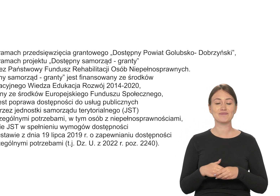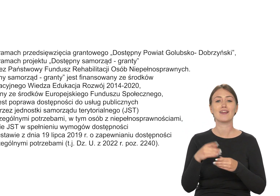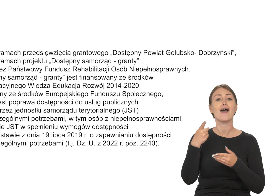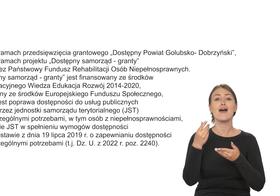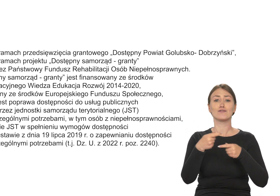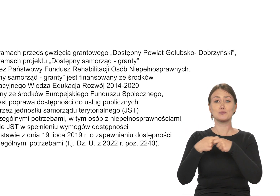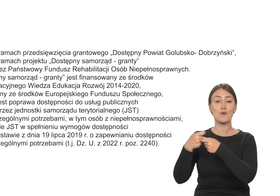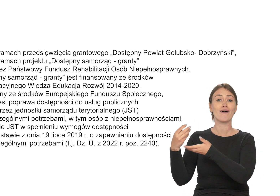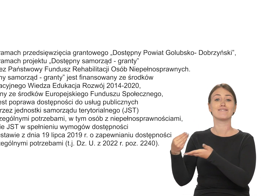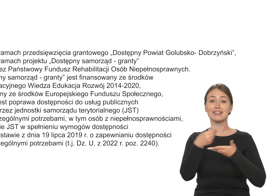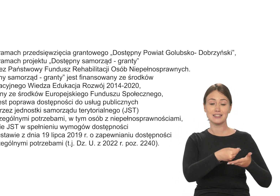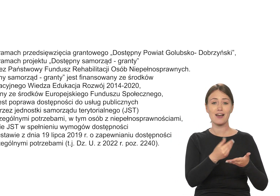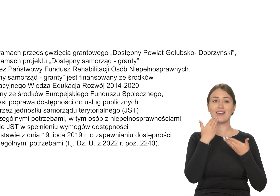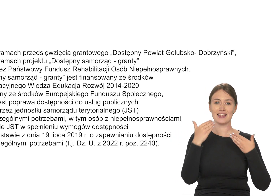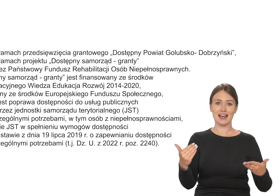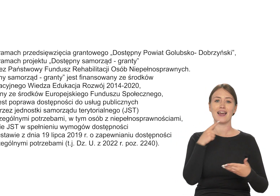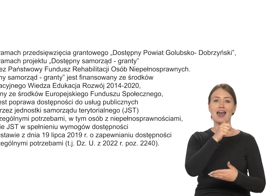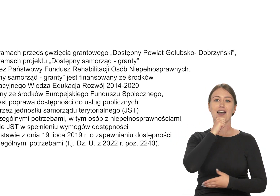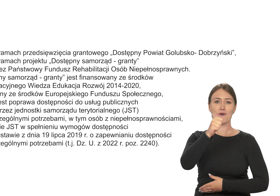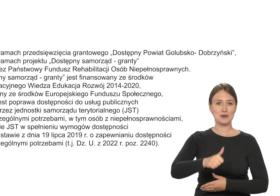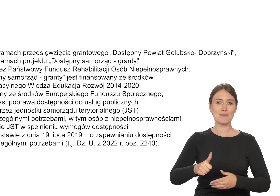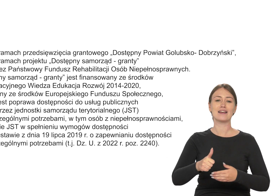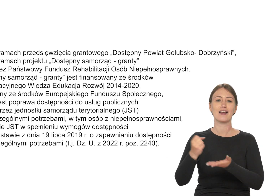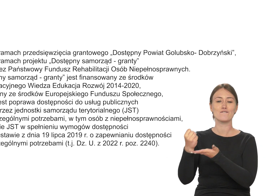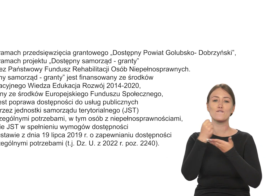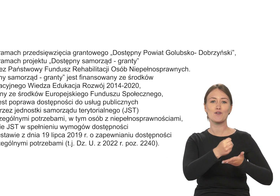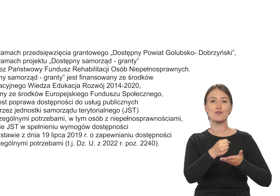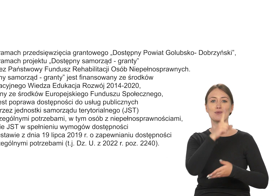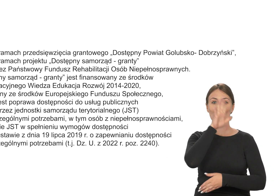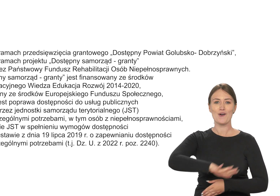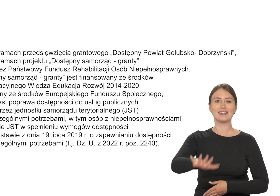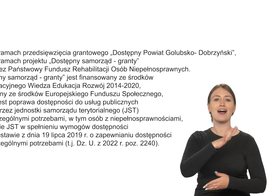współfinansowany ze środków Europejskiego Funduszu Społecznego,